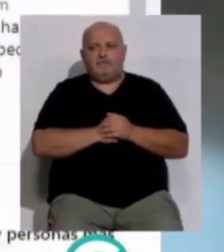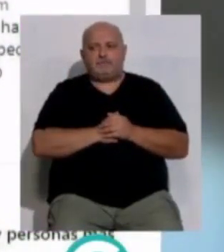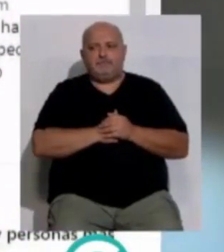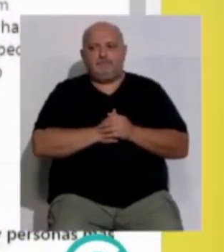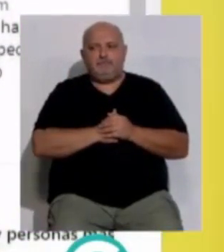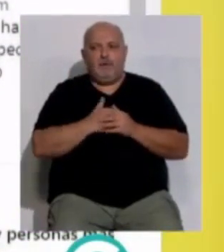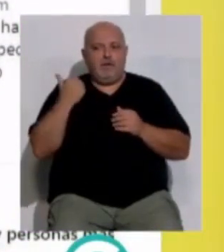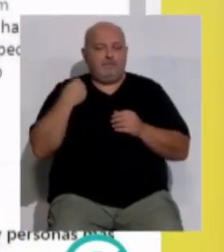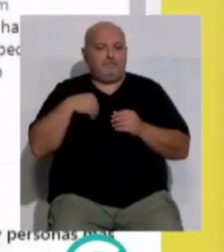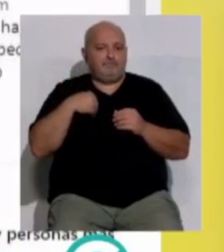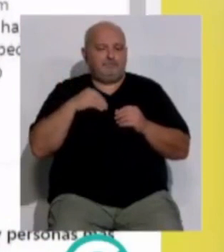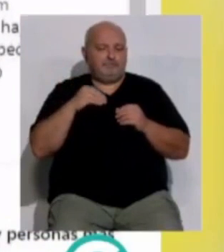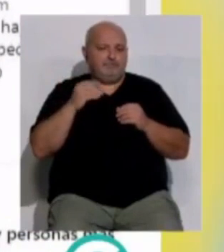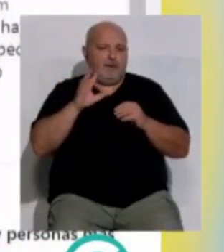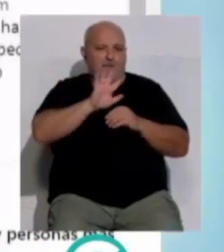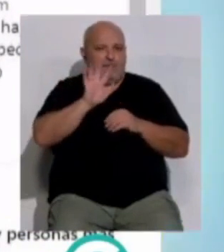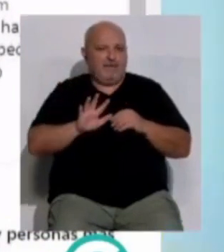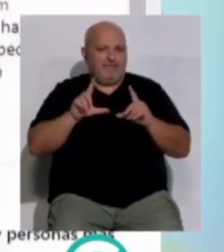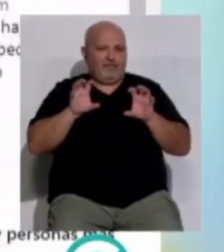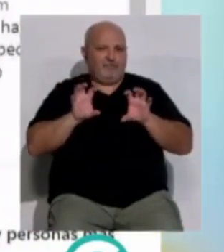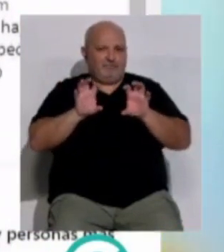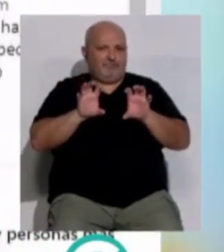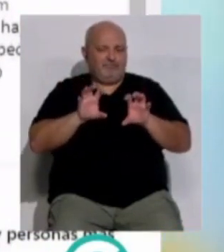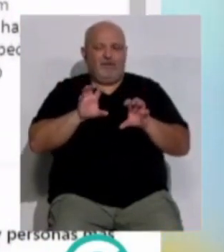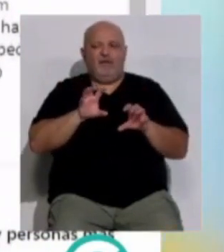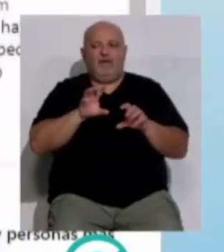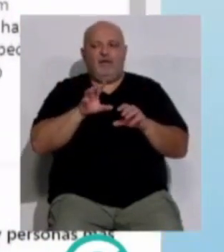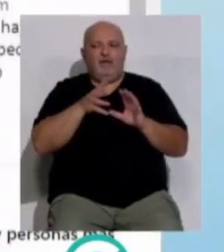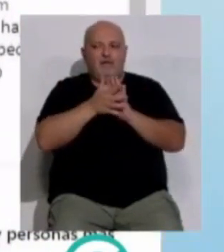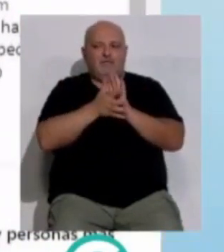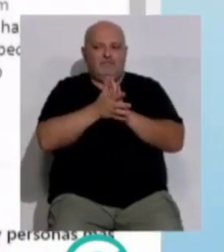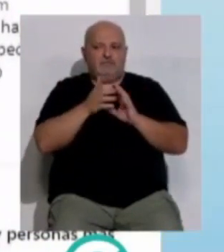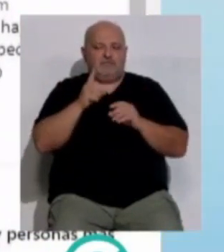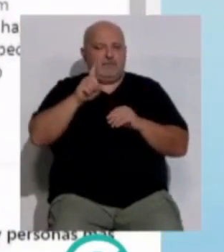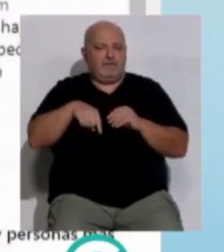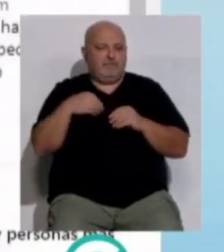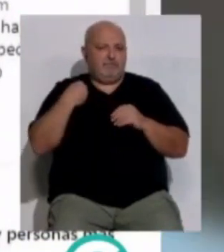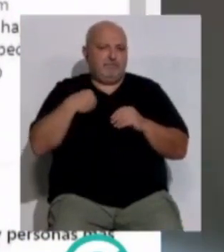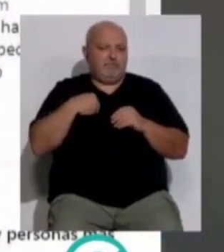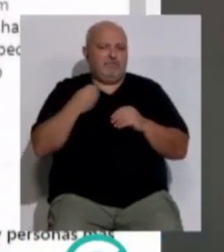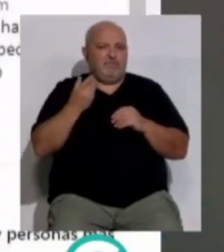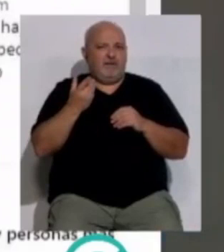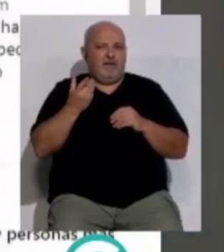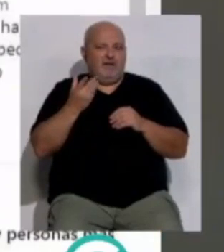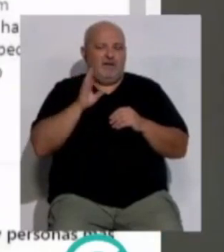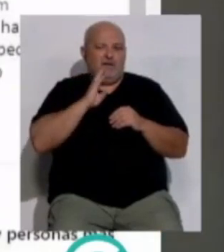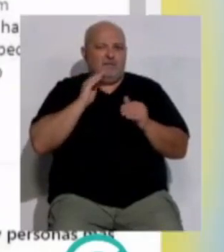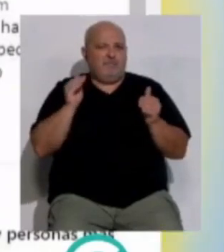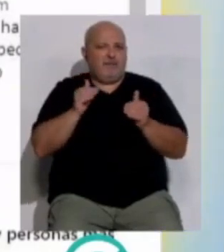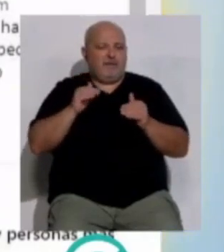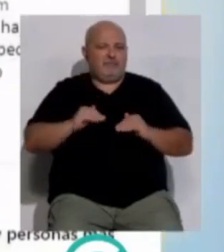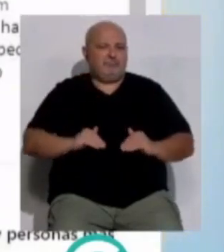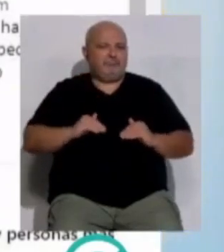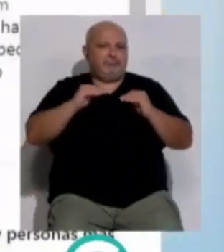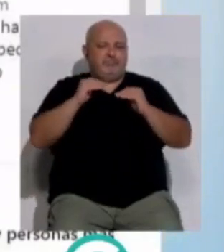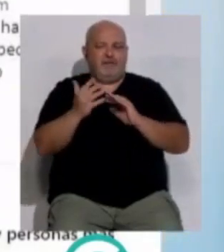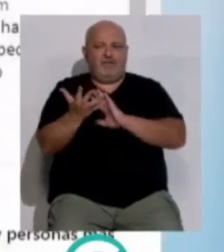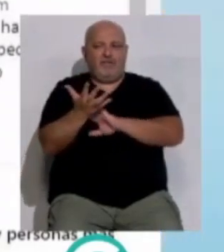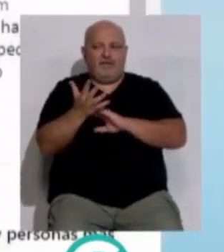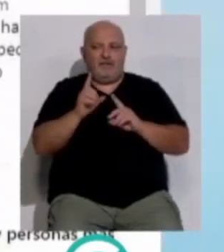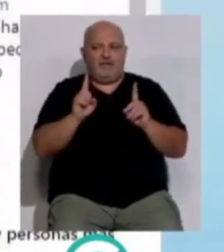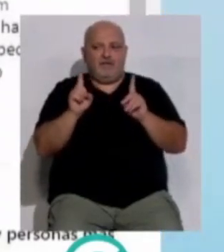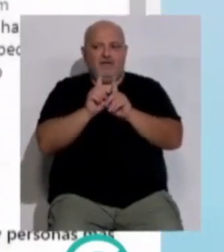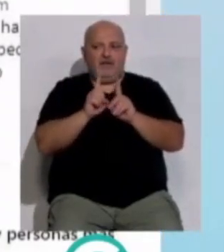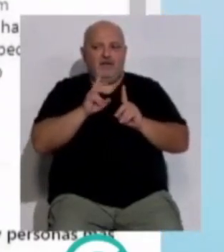vemos aquí una imagen precisamente donde vemos también como desde pequeño a la derecha junto a